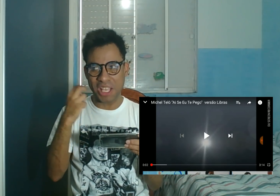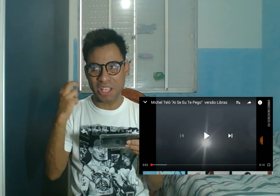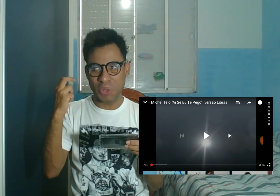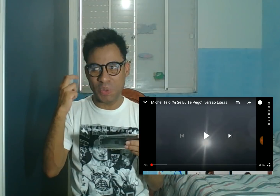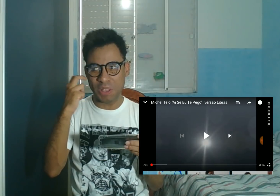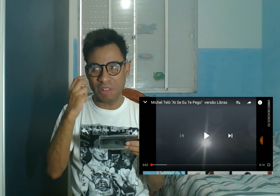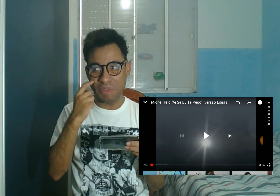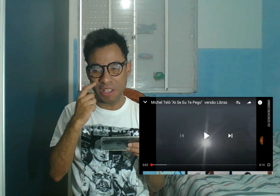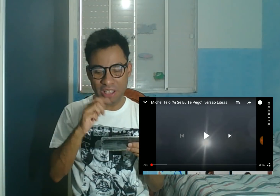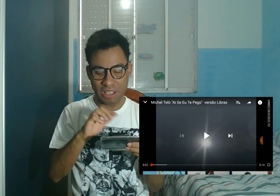sou muito vergonha !